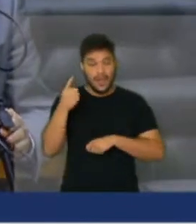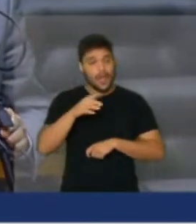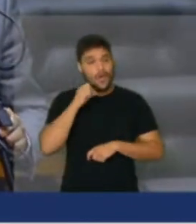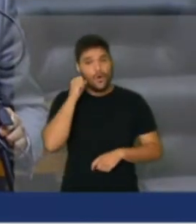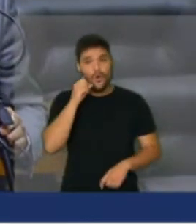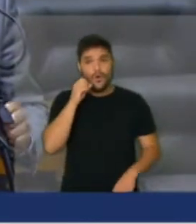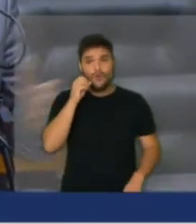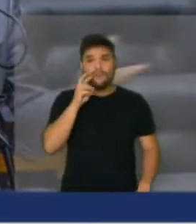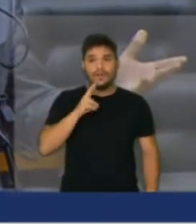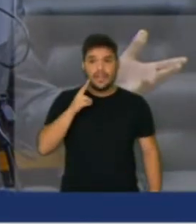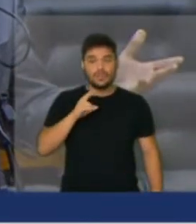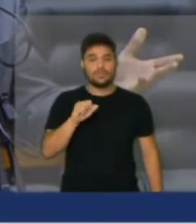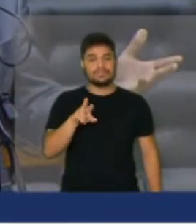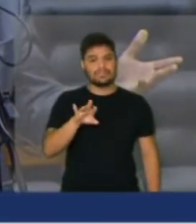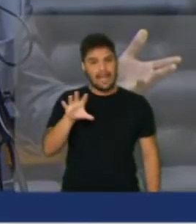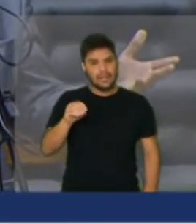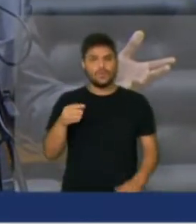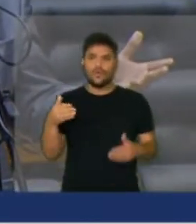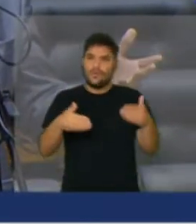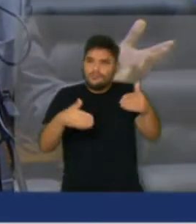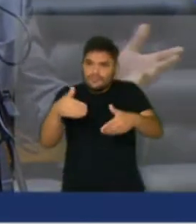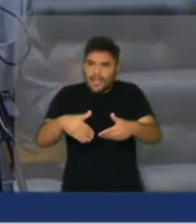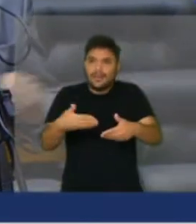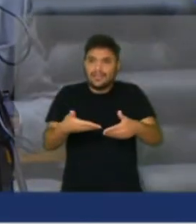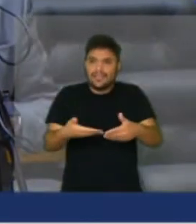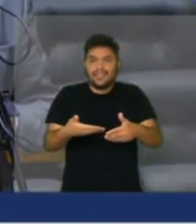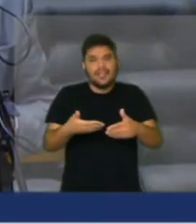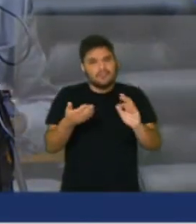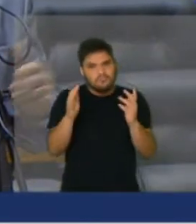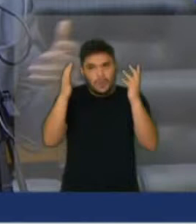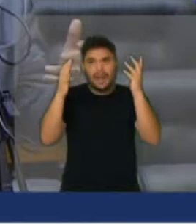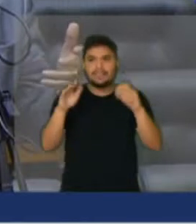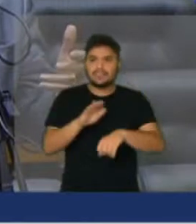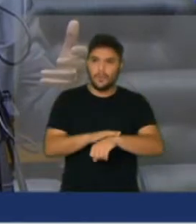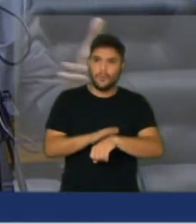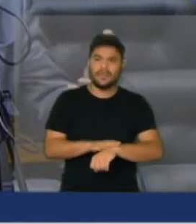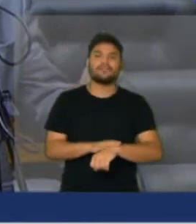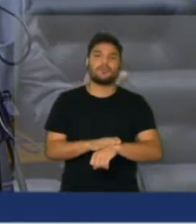COMEMORAR ESSE MOMENTO DE... DE REFORÇO DE RECURSOS PARA OS MUNICÍPIOS E VIERAM AQUI